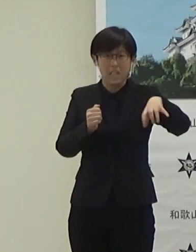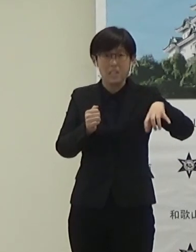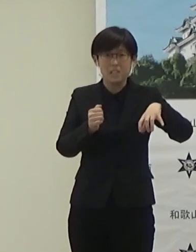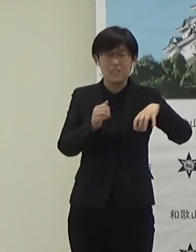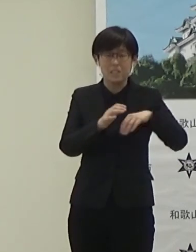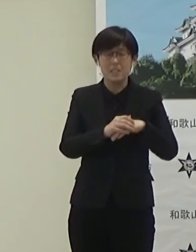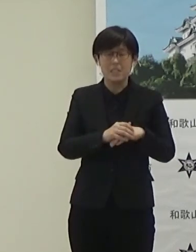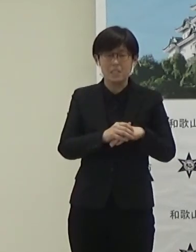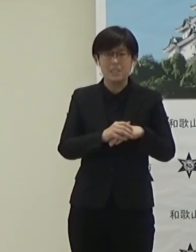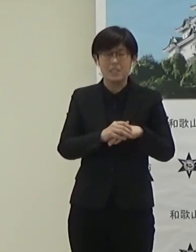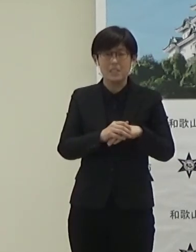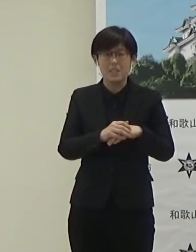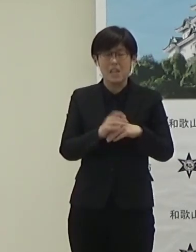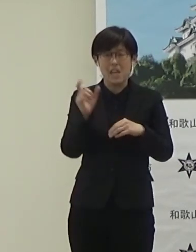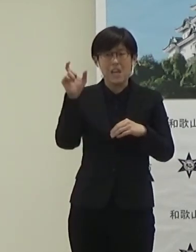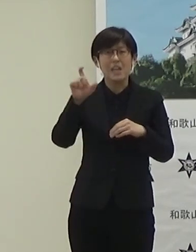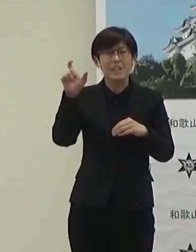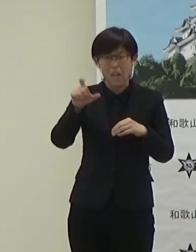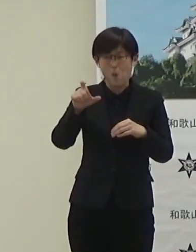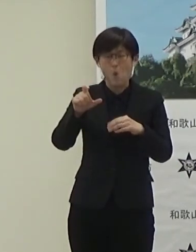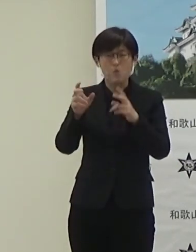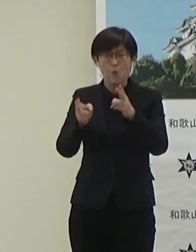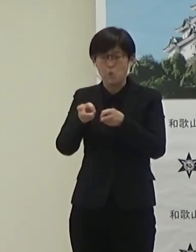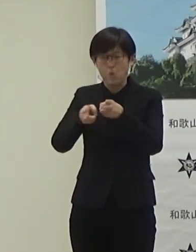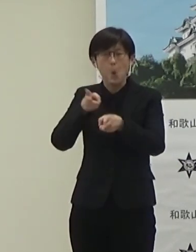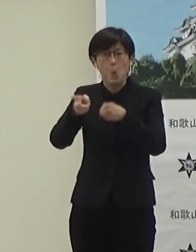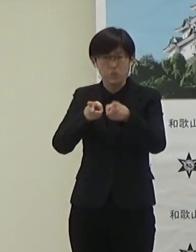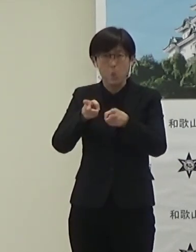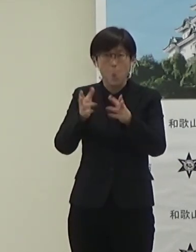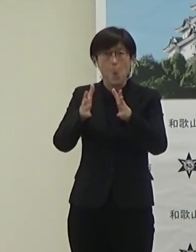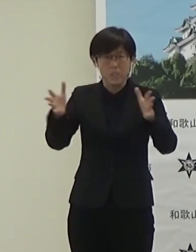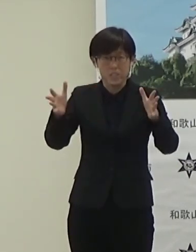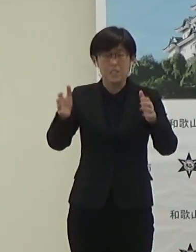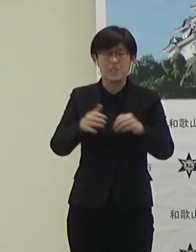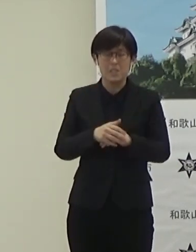大規模な工場それと物流なんか扱う工場が